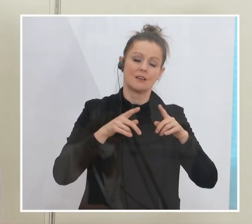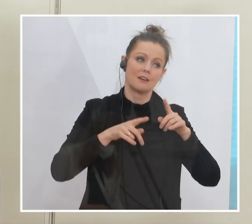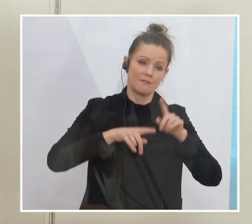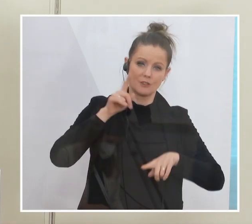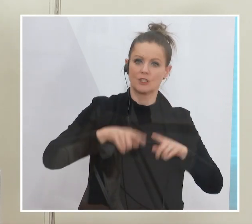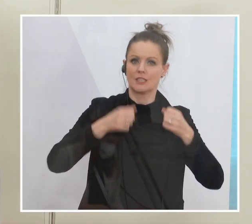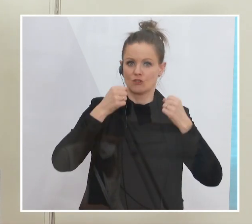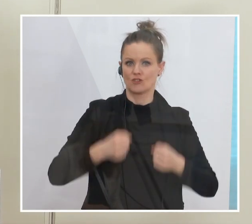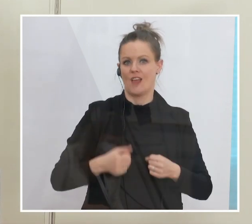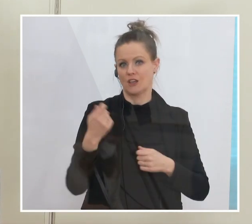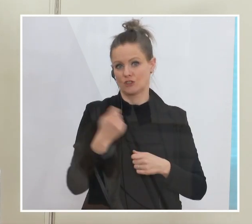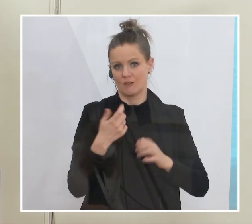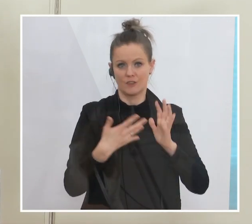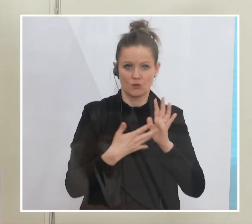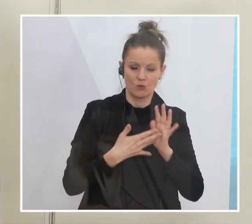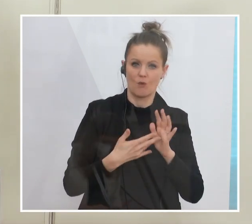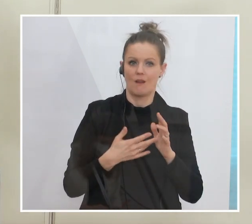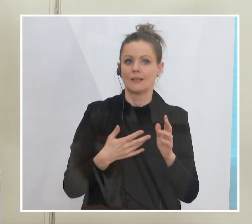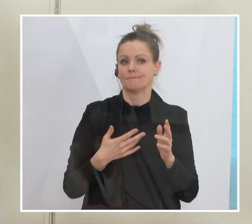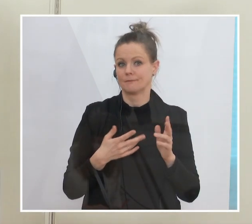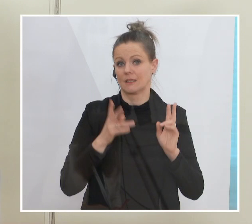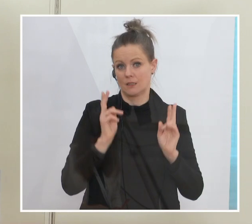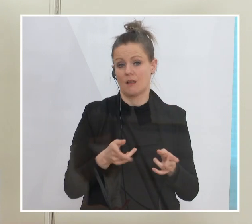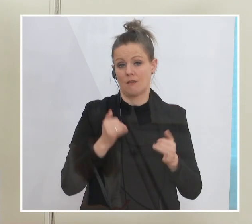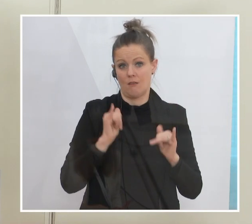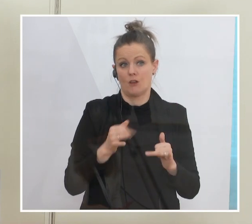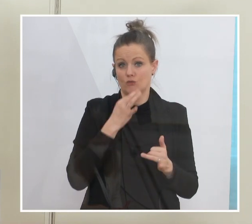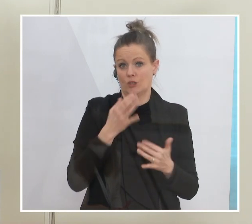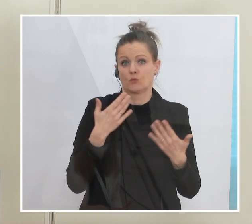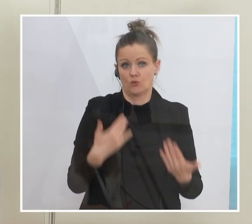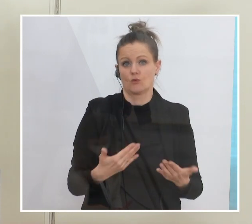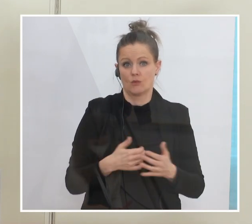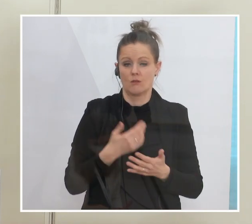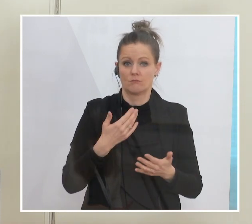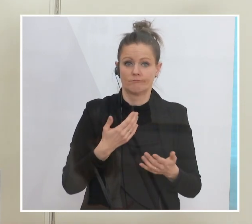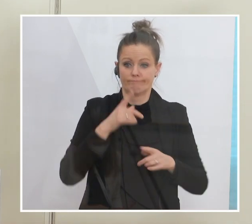wenn Sie so wollen, kontrollierbar ist, liegt auf der Hand. Tatsächlich ist es so,